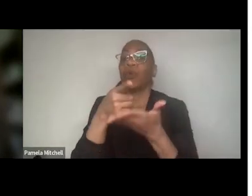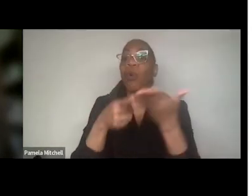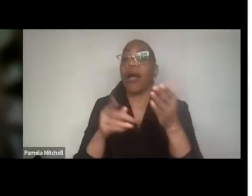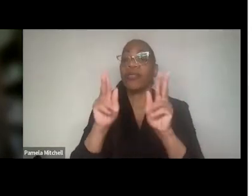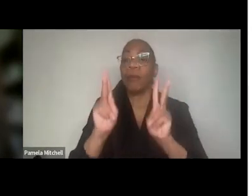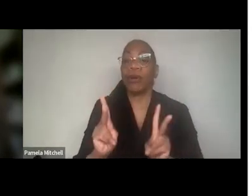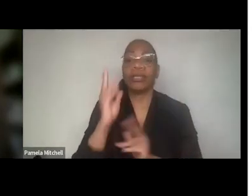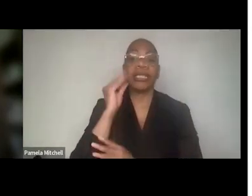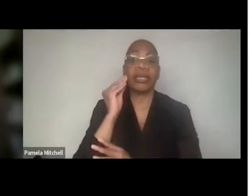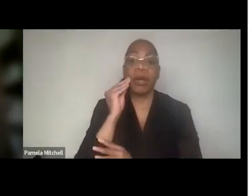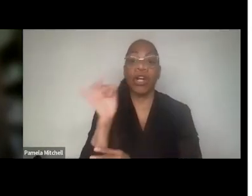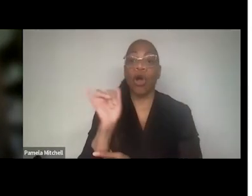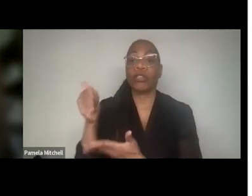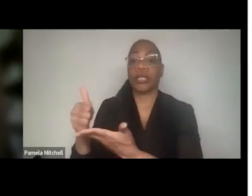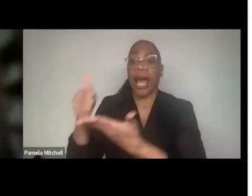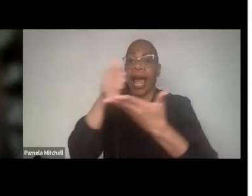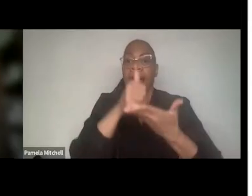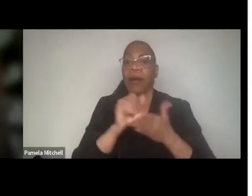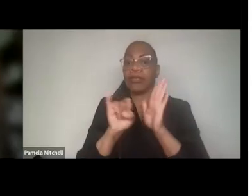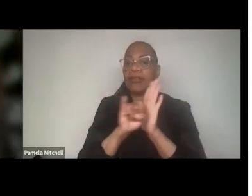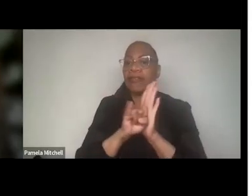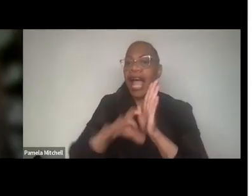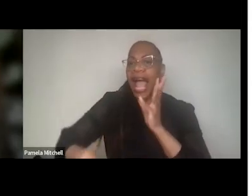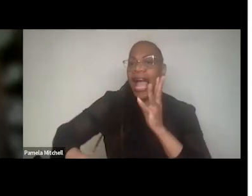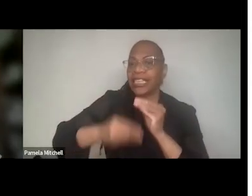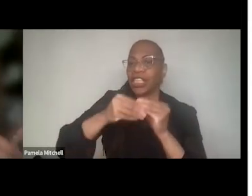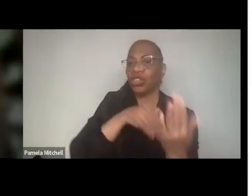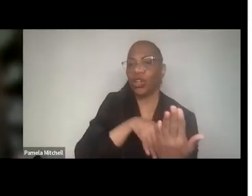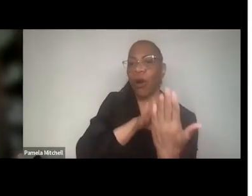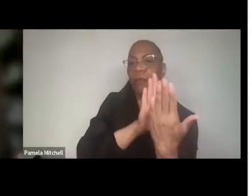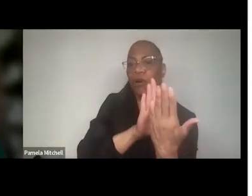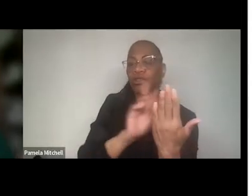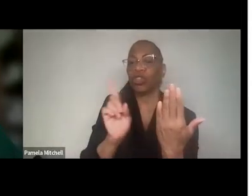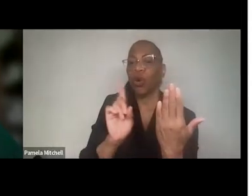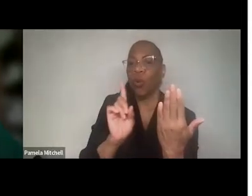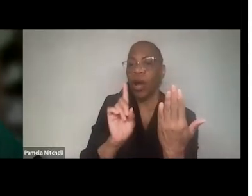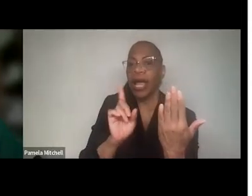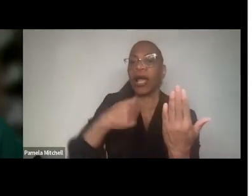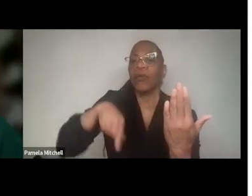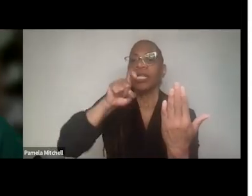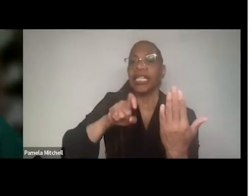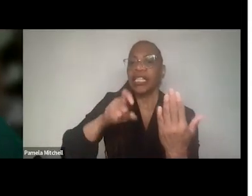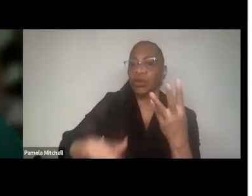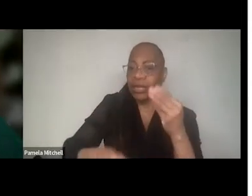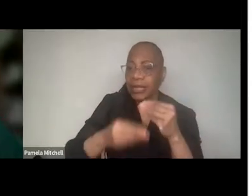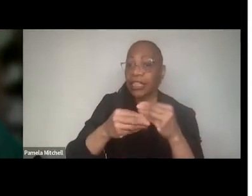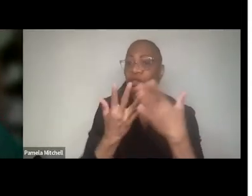Puede ayudarnos a identificar vías adicionales sobre a quién necesitamos referirlos o qué tipos adicionales de evaluaciones podríamos necesitar hacer.